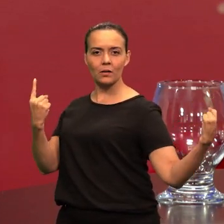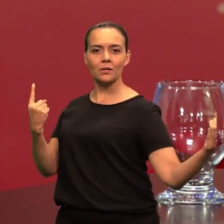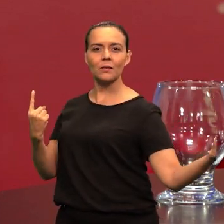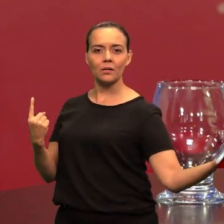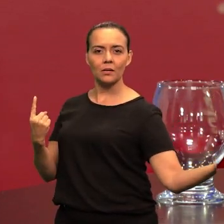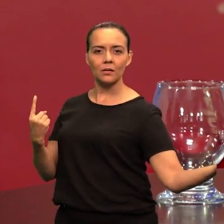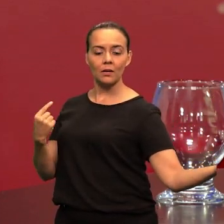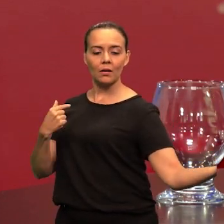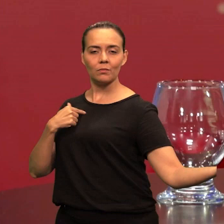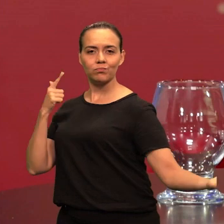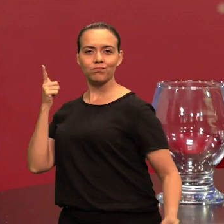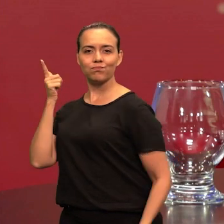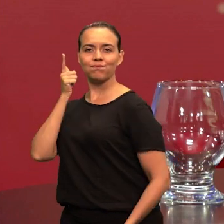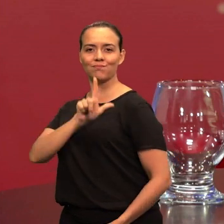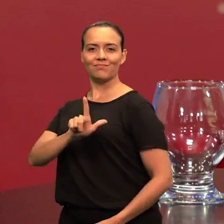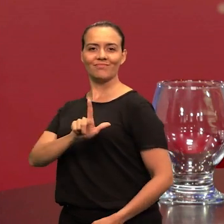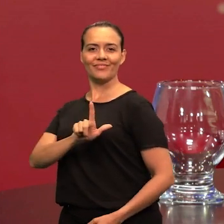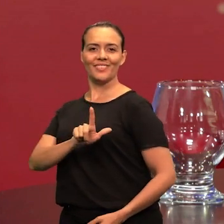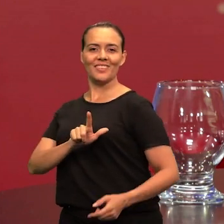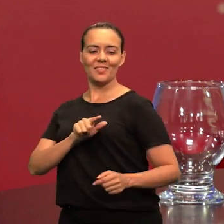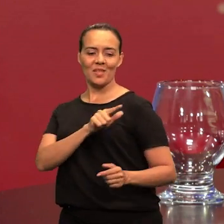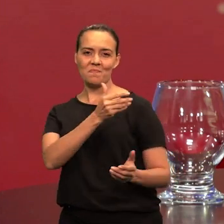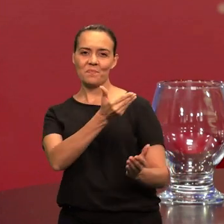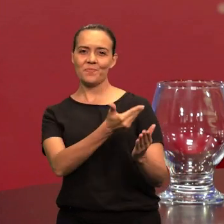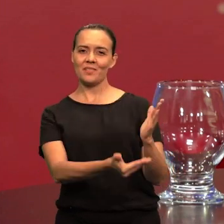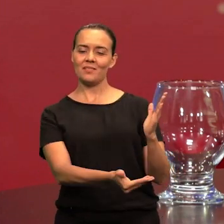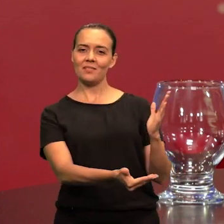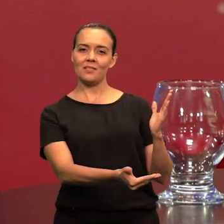o maior pedaço dela chegue do meu lado do que chegue lá.